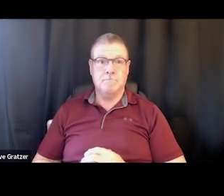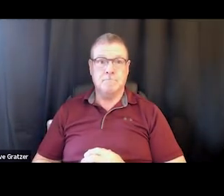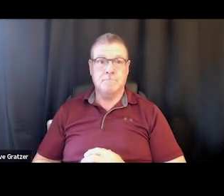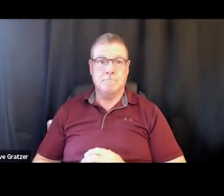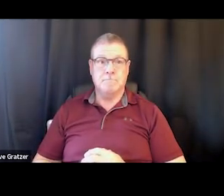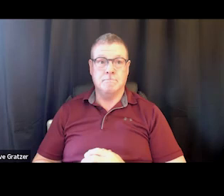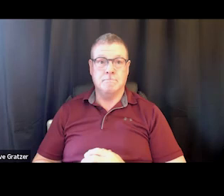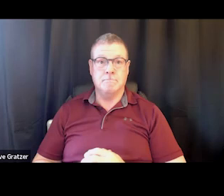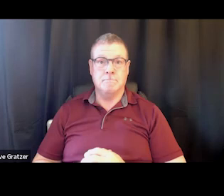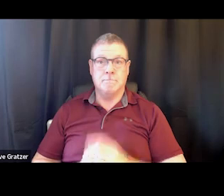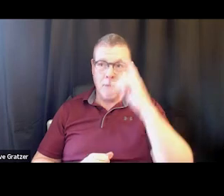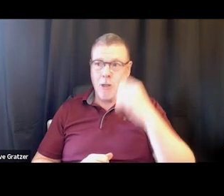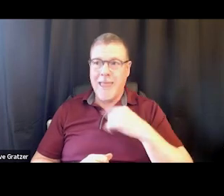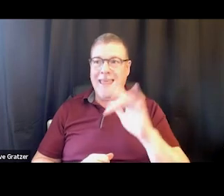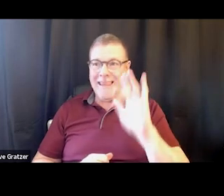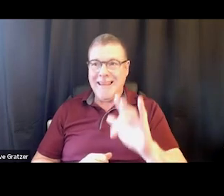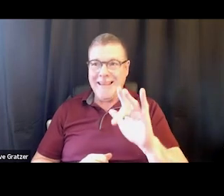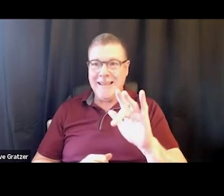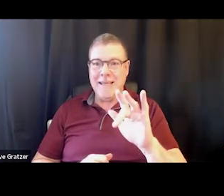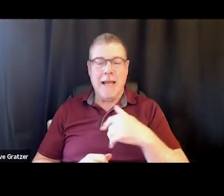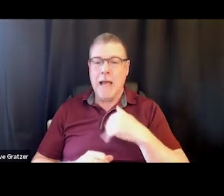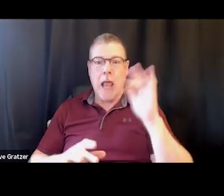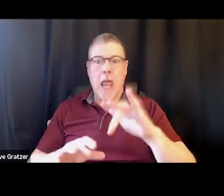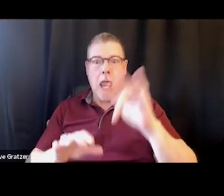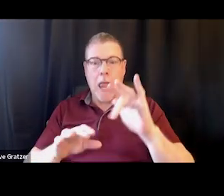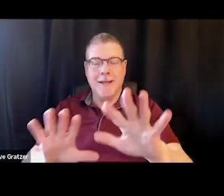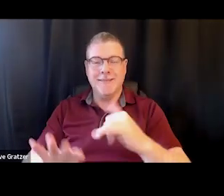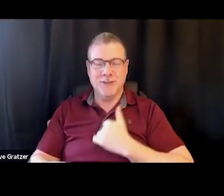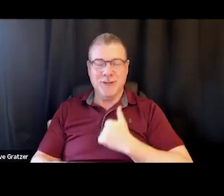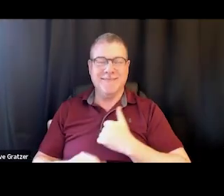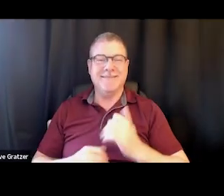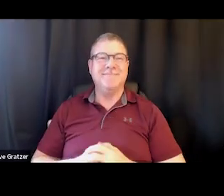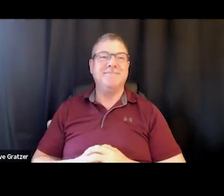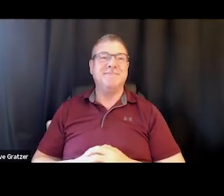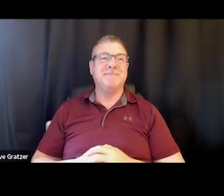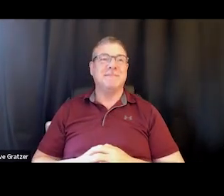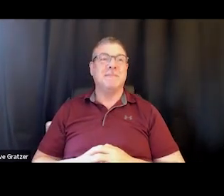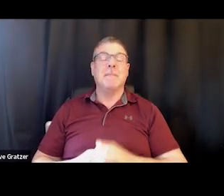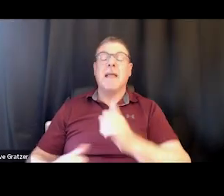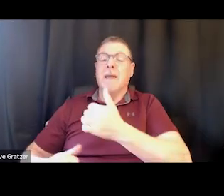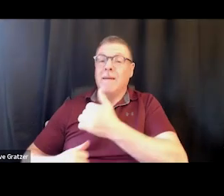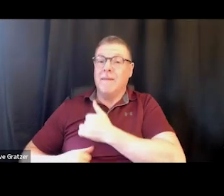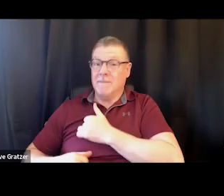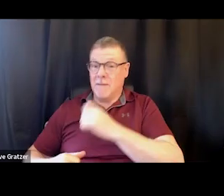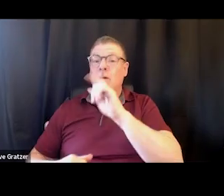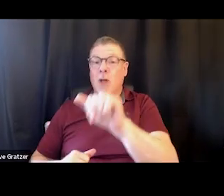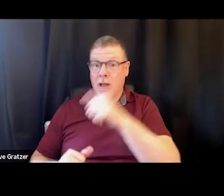Lo siento, pensé que había presionado la flecha, pero a veces la presiono y voy demasiado lejos. Los veteranos son otra población particular a la que prestar atención.